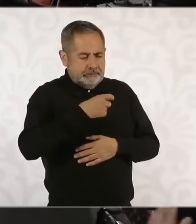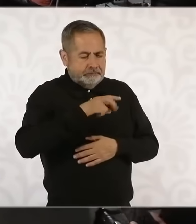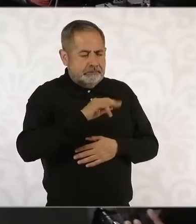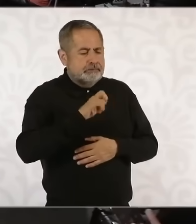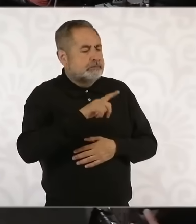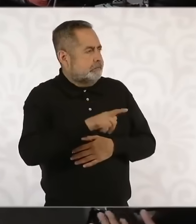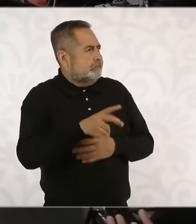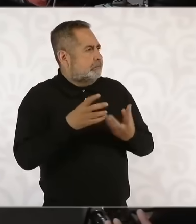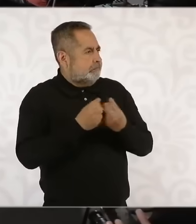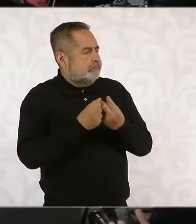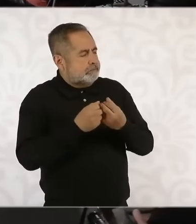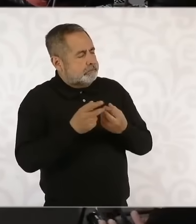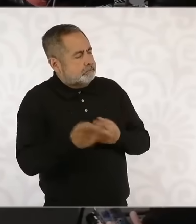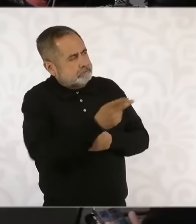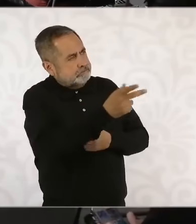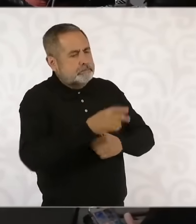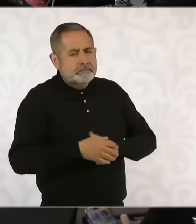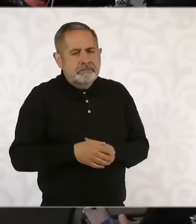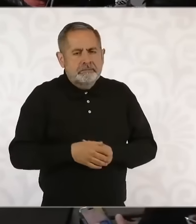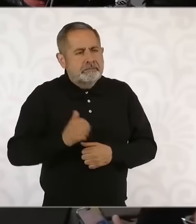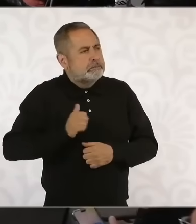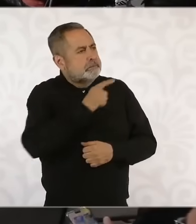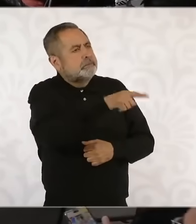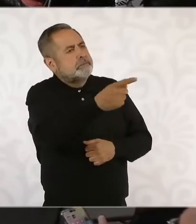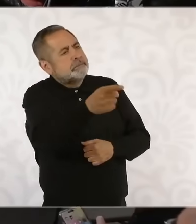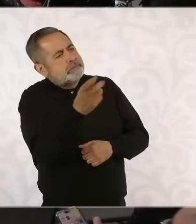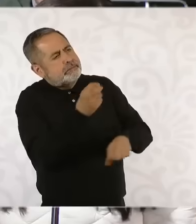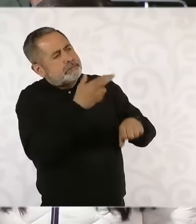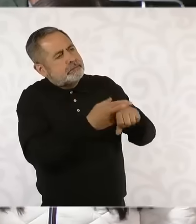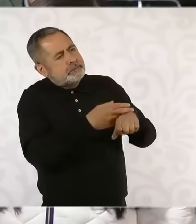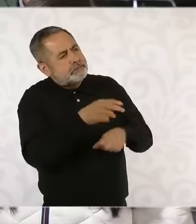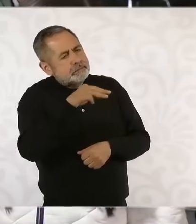presencia de la secretaria del bienestar, a Diana Montial, para preguntarle qué pasa en